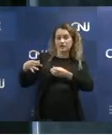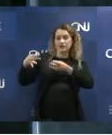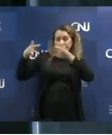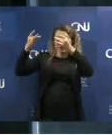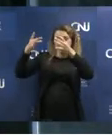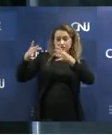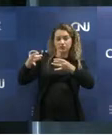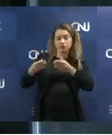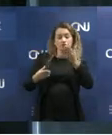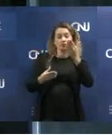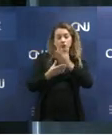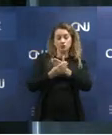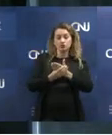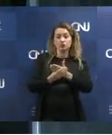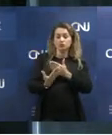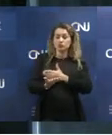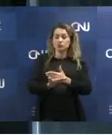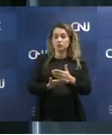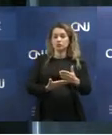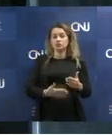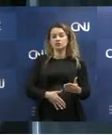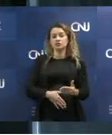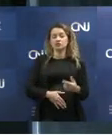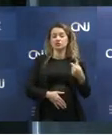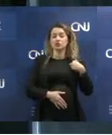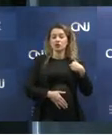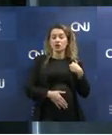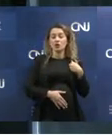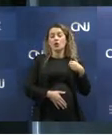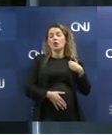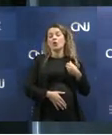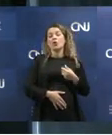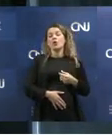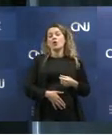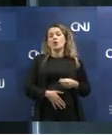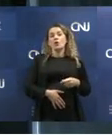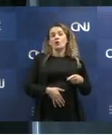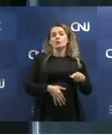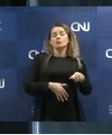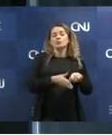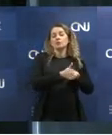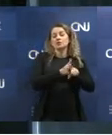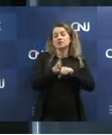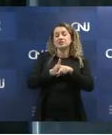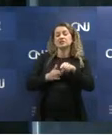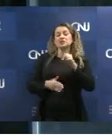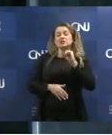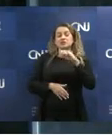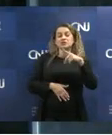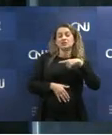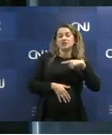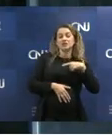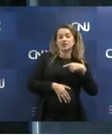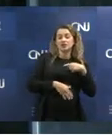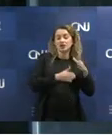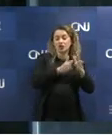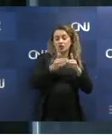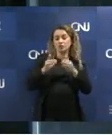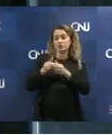típicos, analiso se houve algum requerimento do magistrado. A corregedor ia demonstrando, desestrutura alguma coisa e alguma